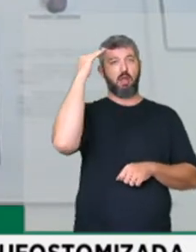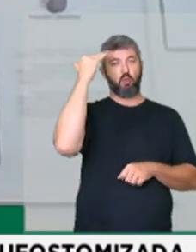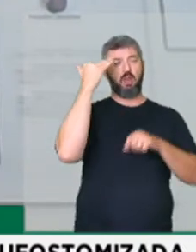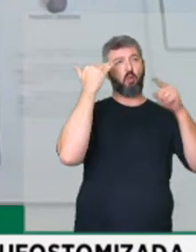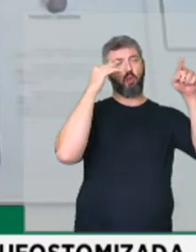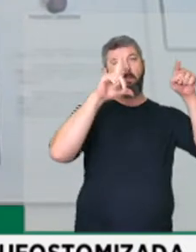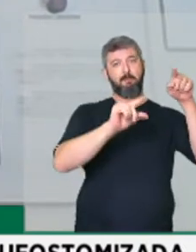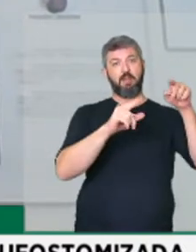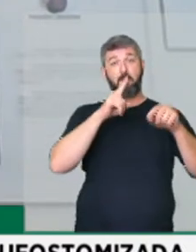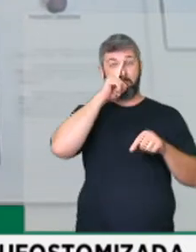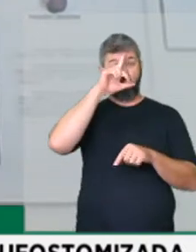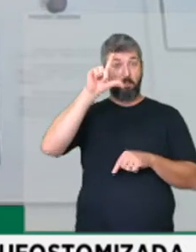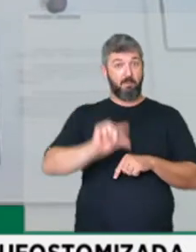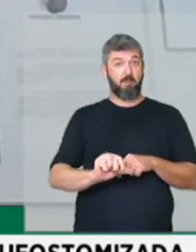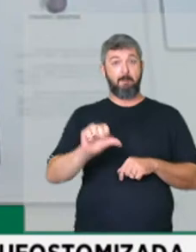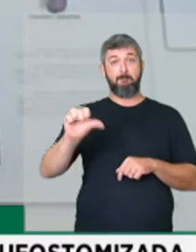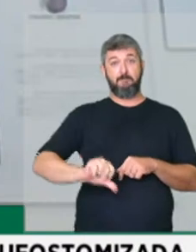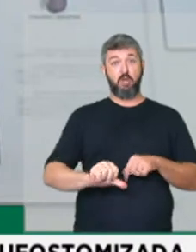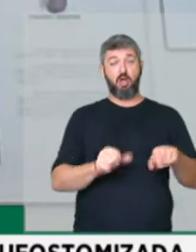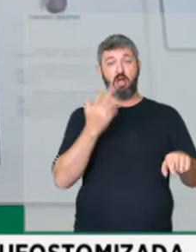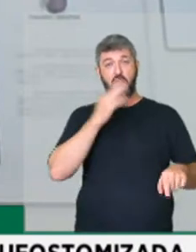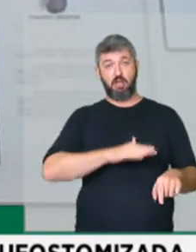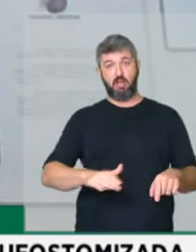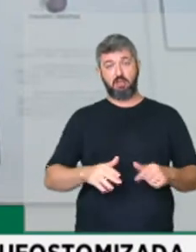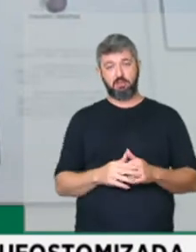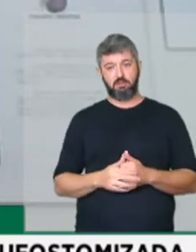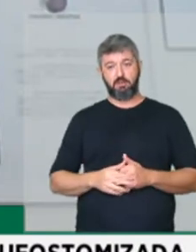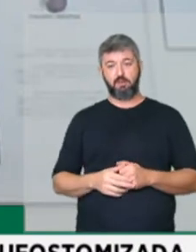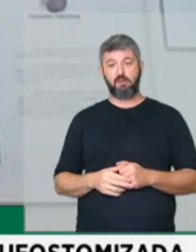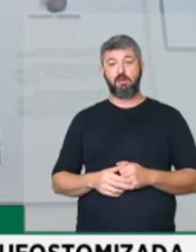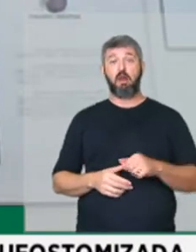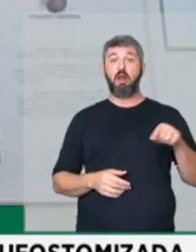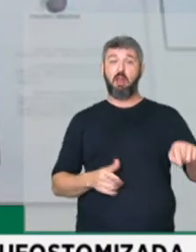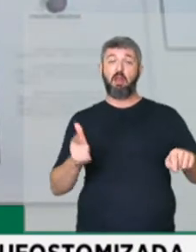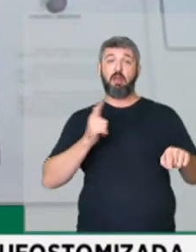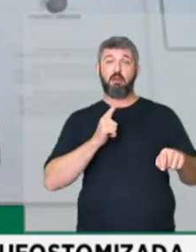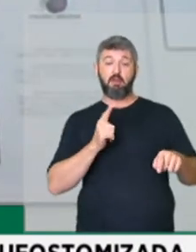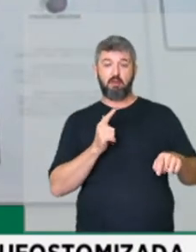CÁUSTICA QUE MORAM NO INTERIOR, QUE MORA NESSAS FAZENDAS, NESSAS CHÁCARAS, E